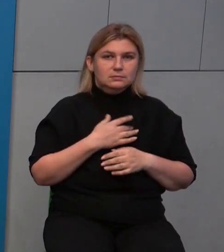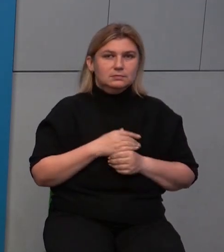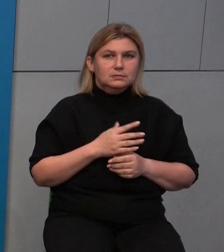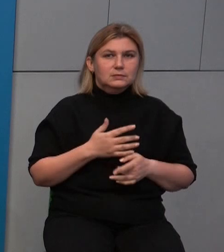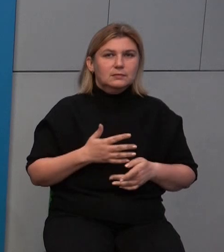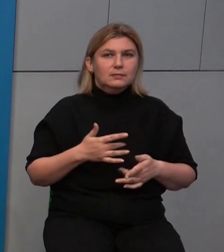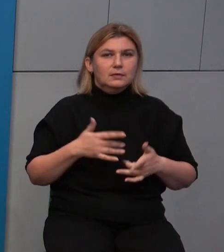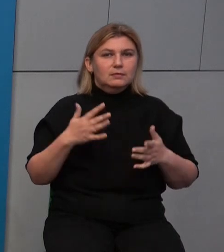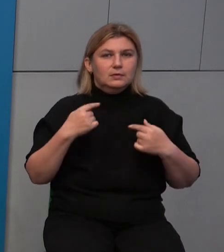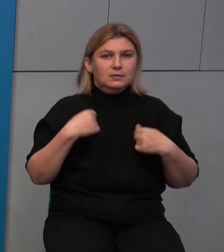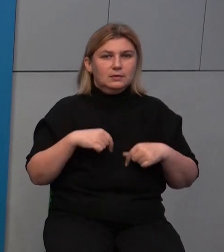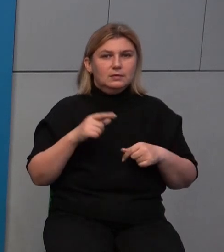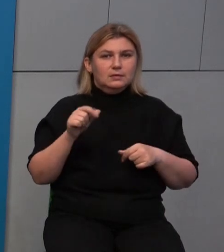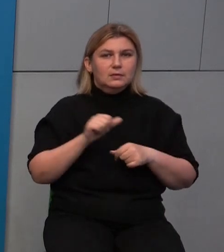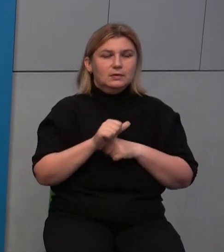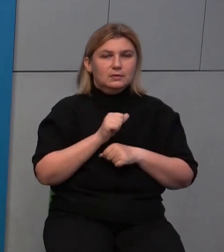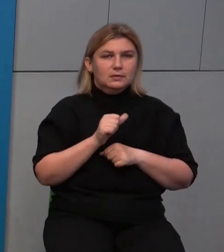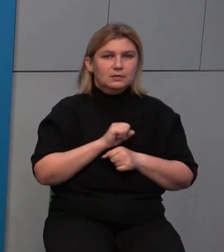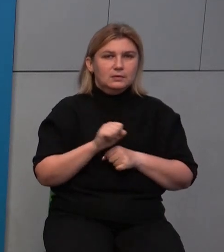że takie dokumenty tam są.